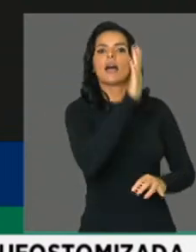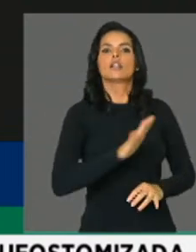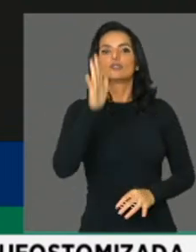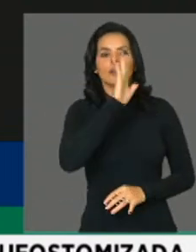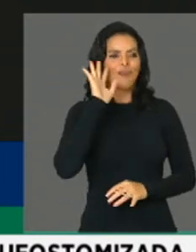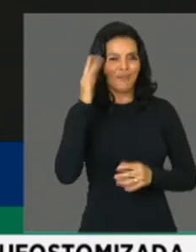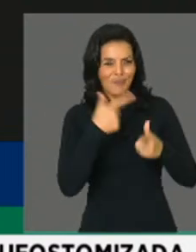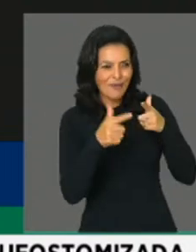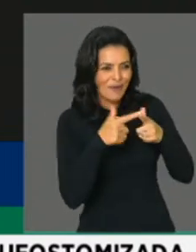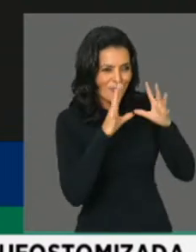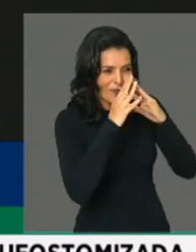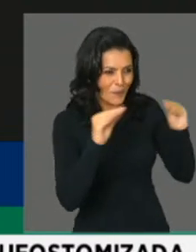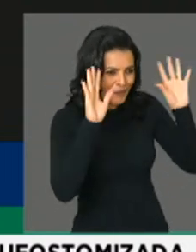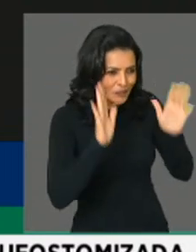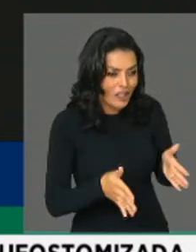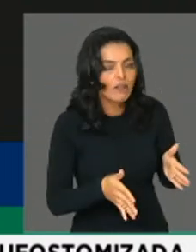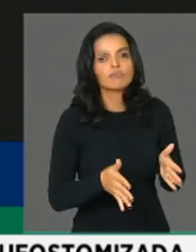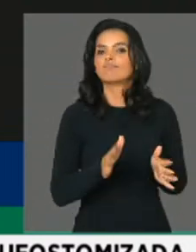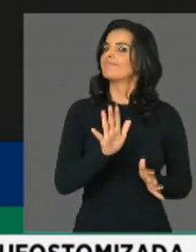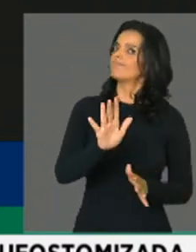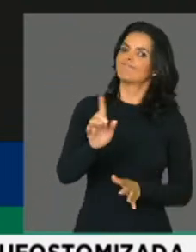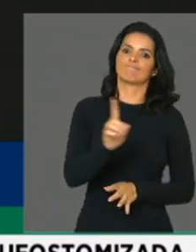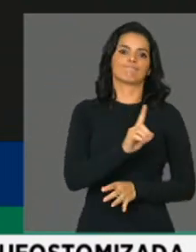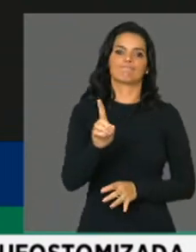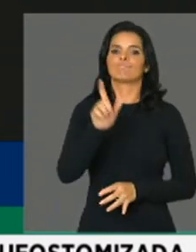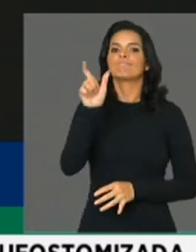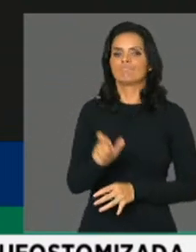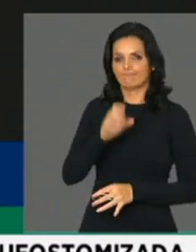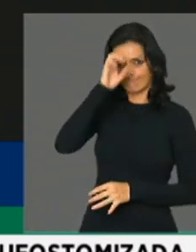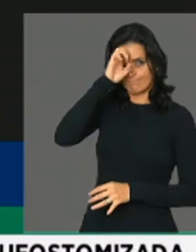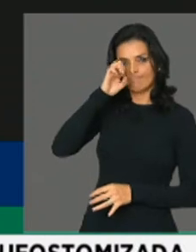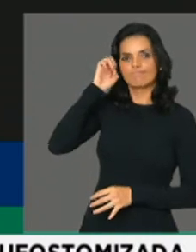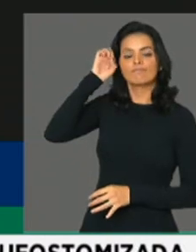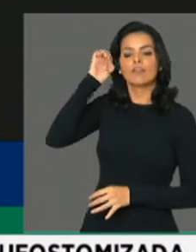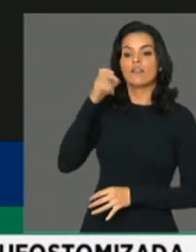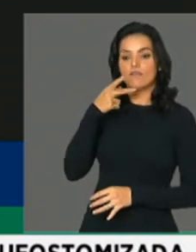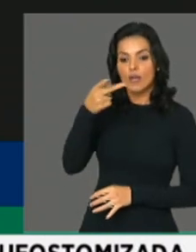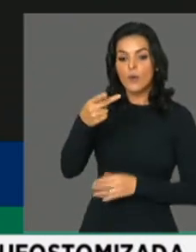MENTAIS E TODAS DOENÇAS GRAVES. E JÁ TEMOS MUITAS,